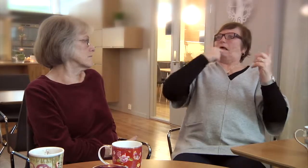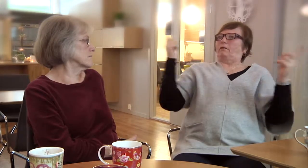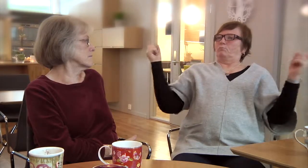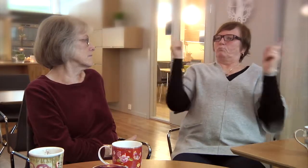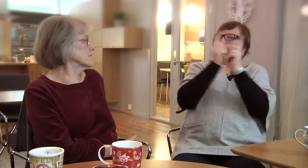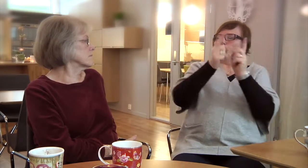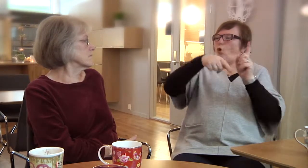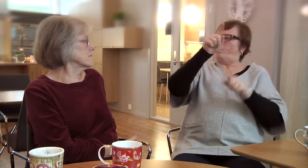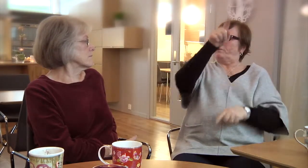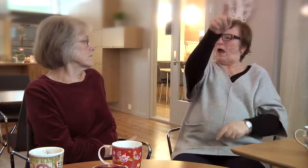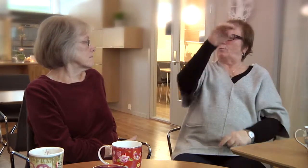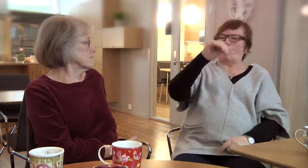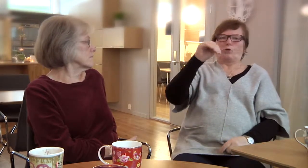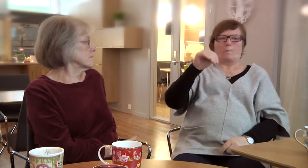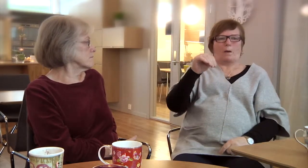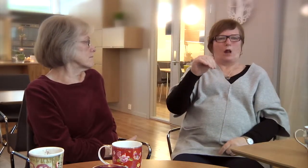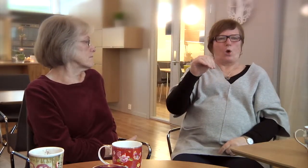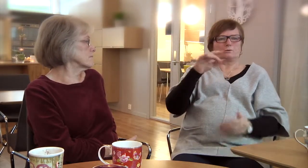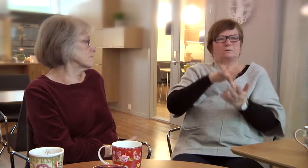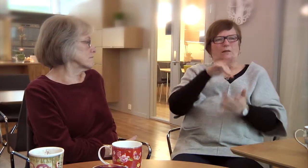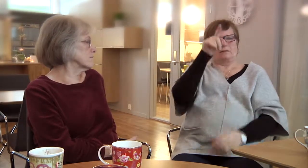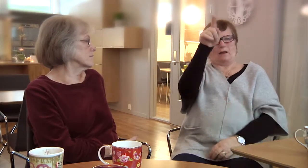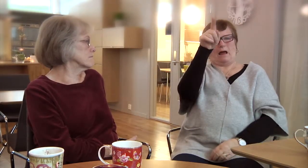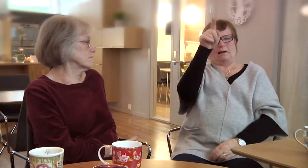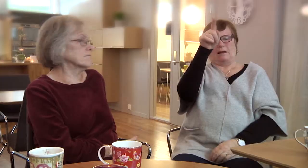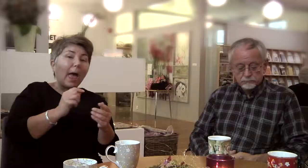Kanskje man hadde møtt kjente på Montebellosenteret?